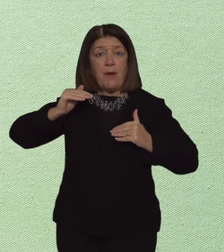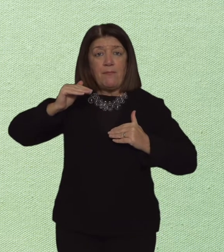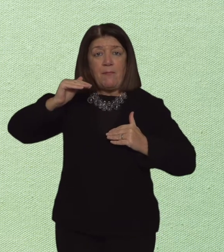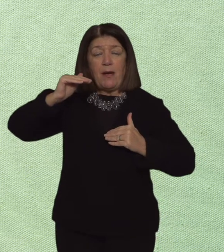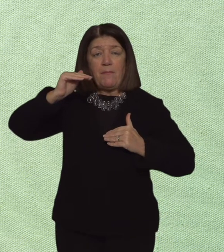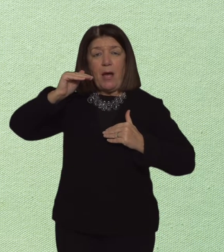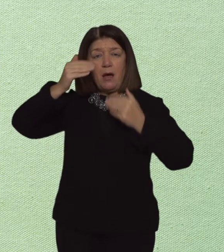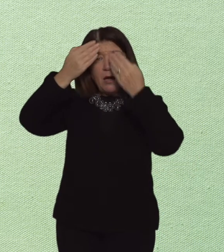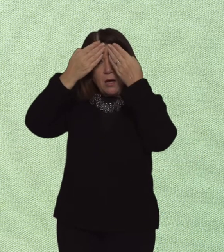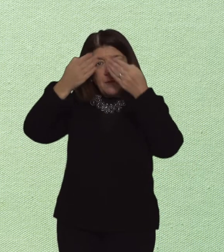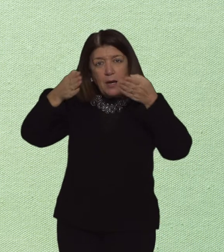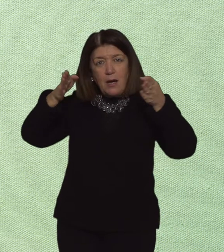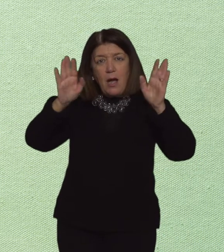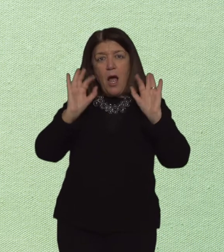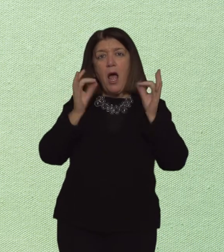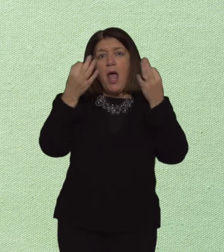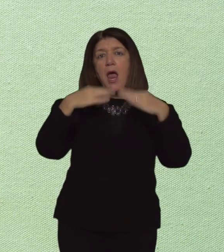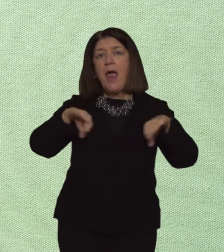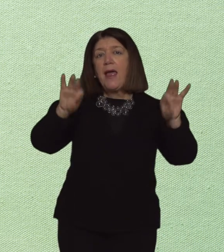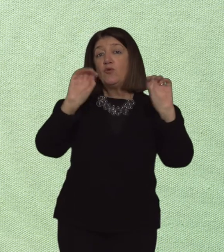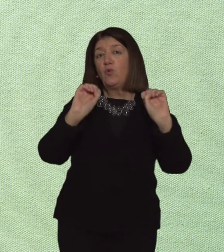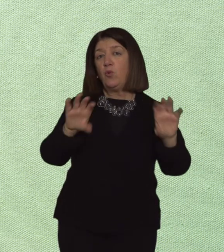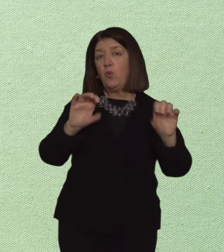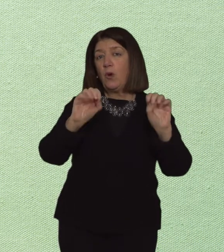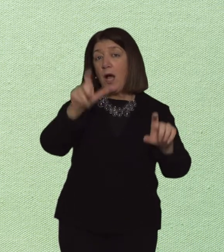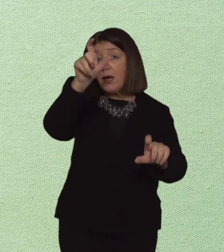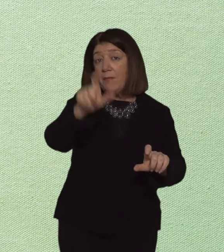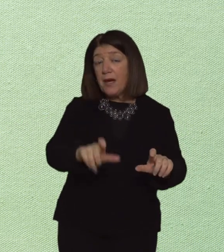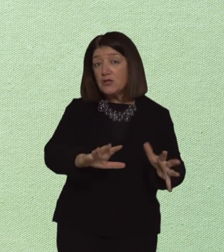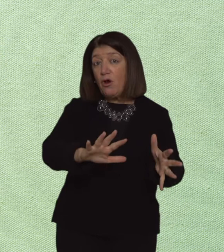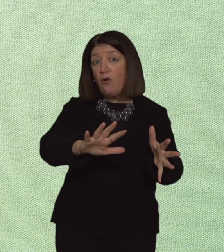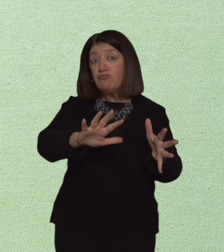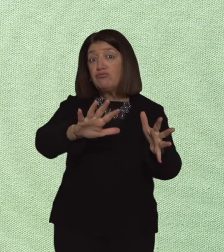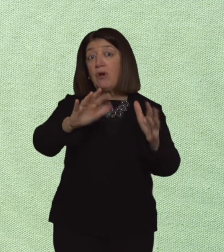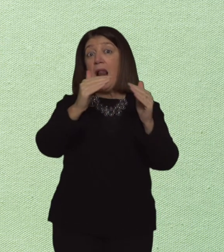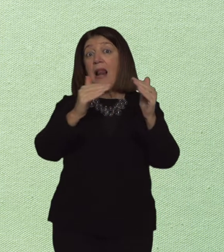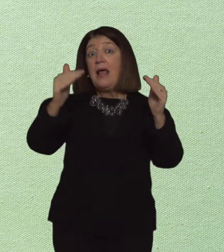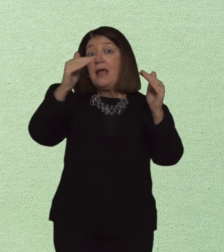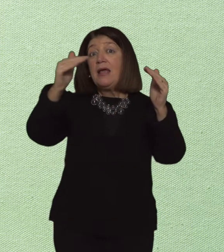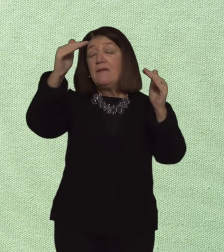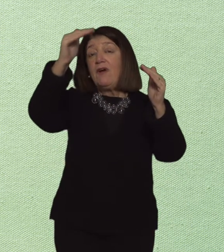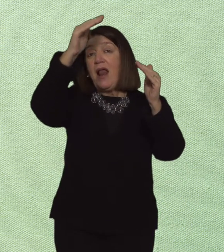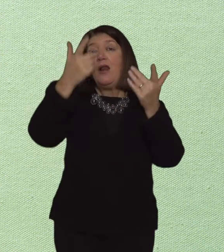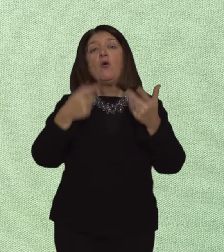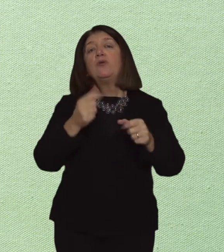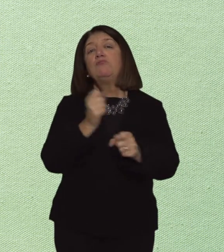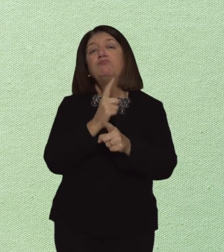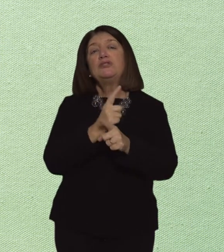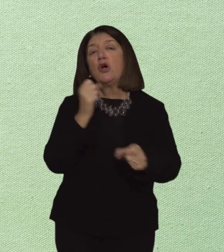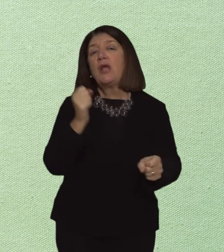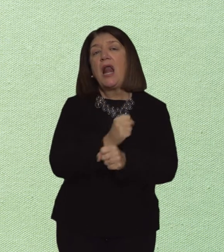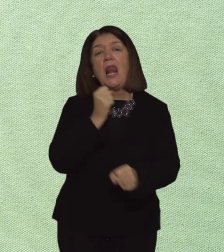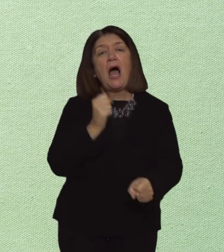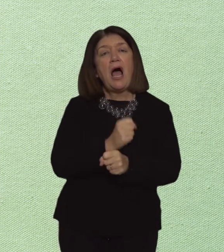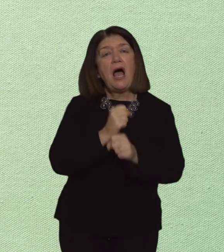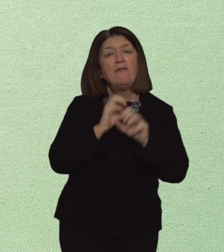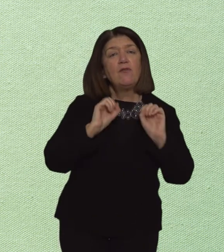domanda, è lavorare innanzitutto sulla comprensione della molteplicità delle identità e poi è lavorare